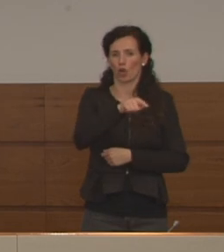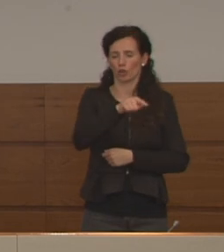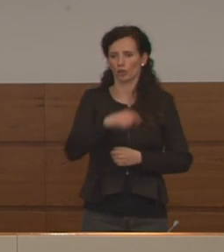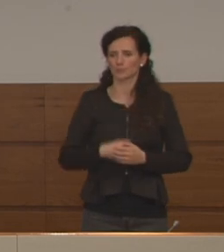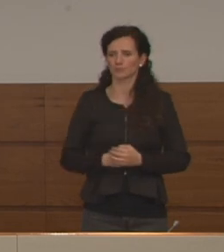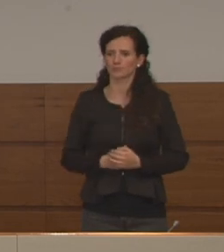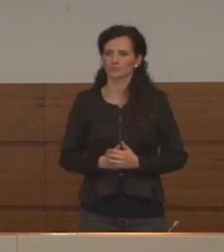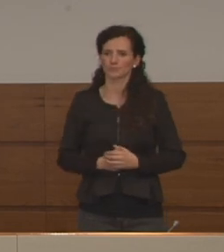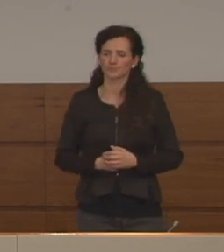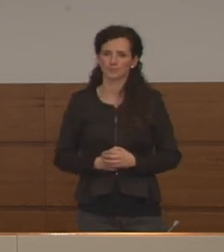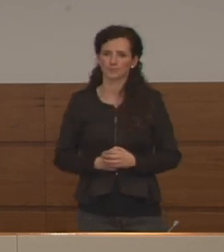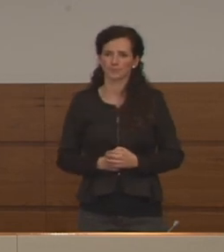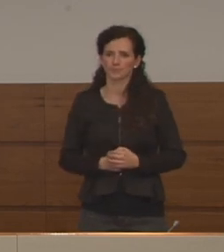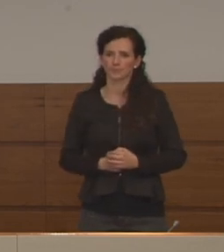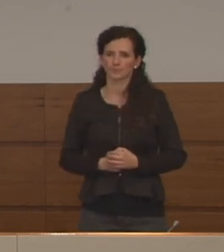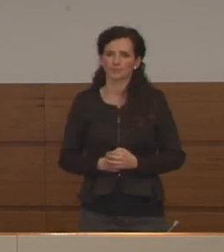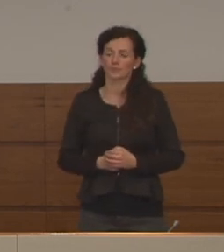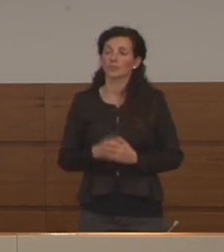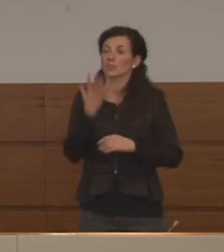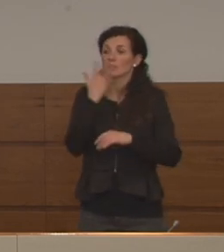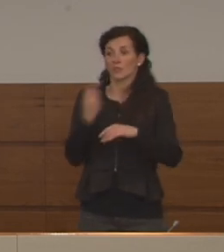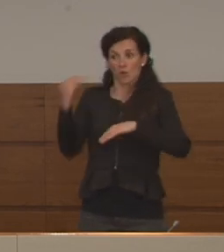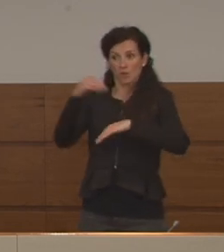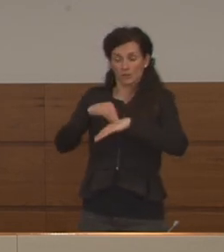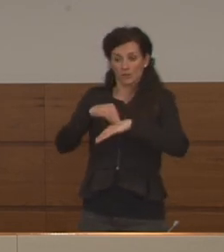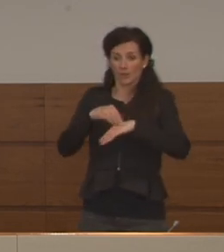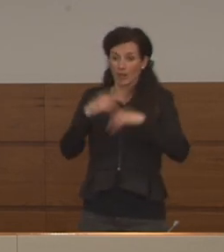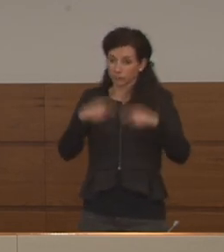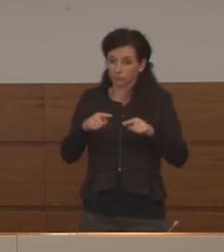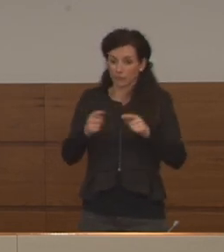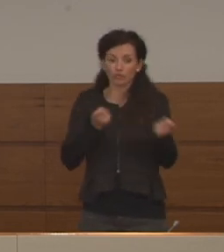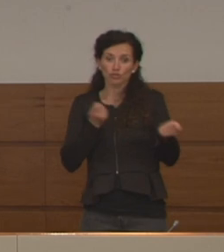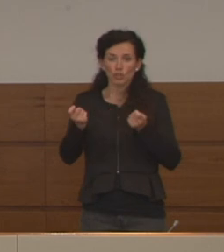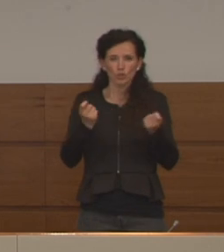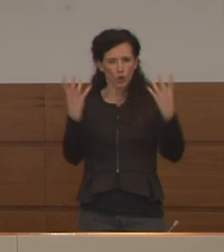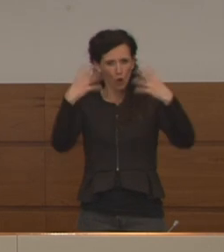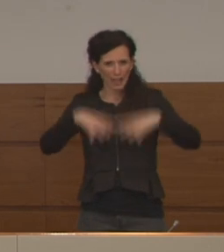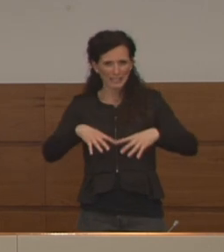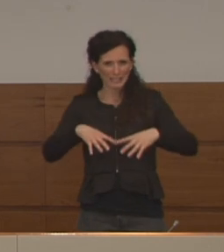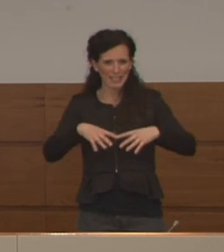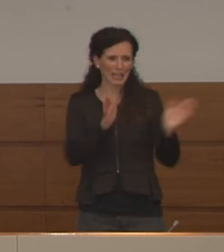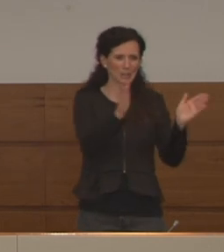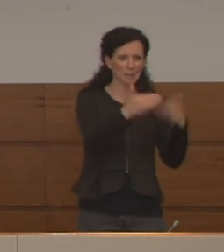Questo è importante che venga fatto ora. Perché ora non siamo ancora in stagione